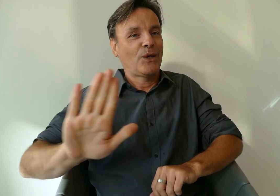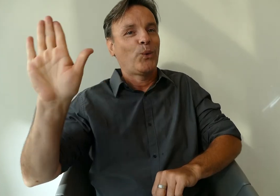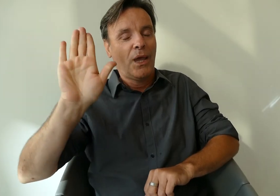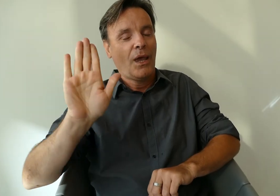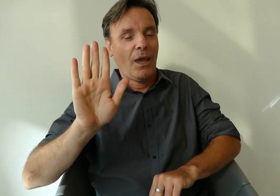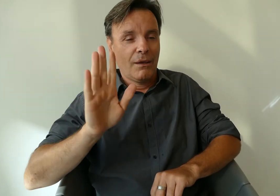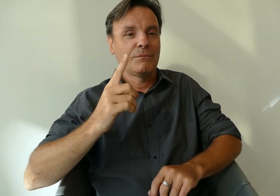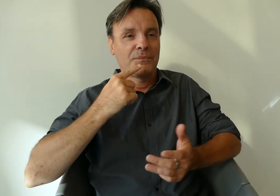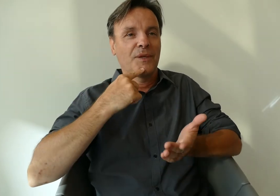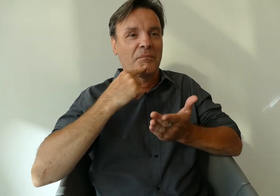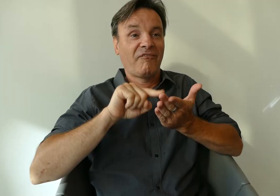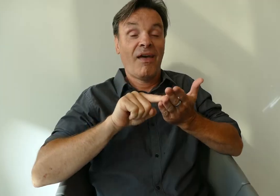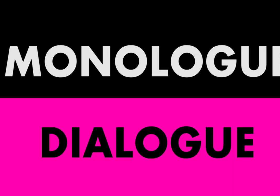Singulier, je préfère